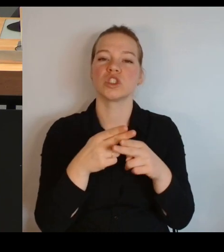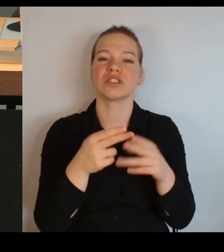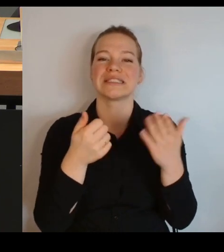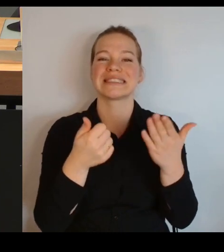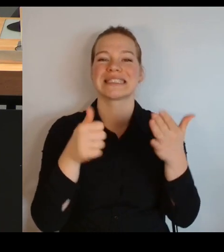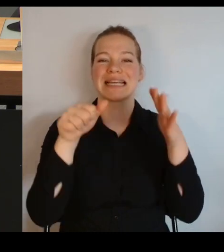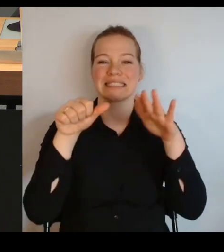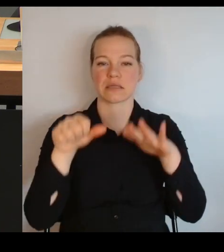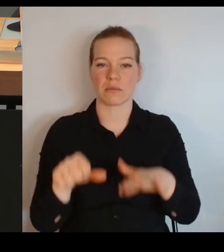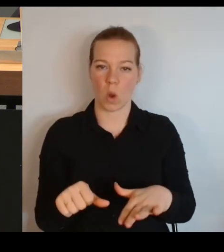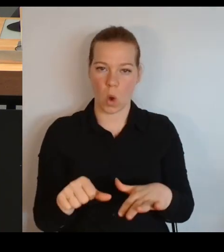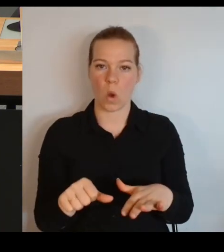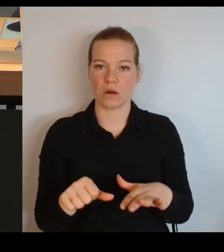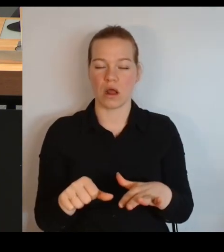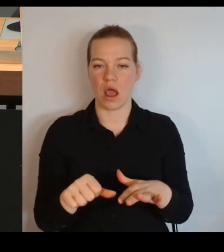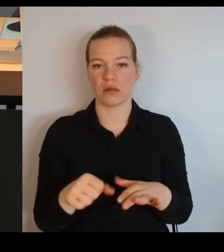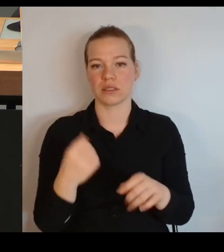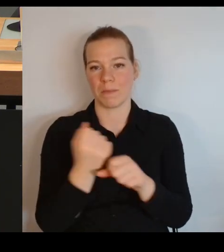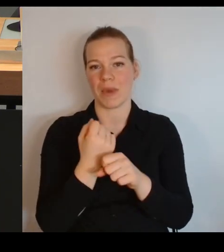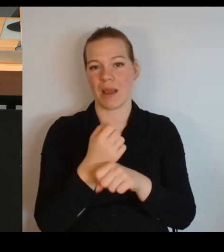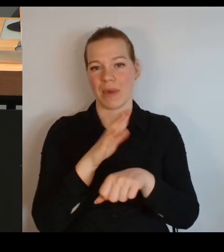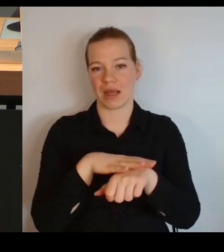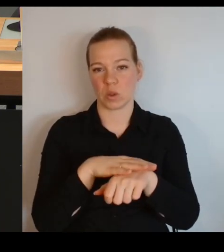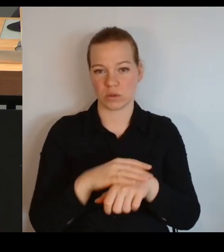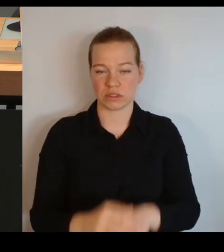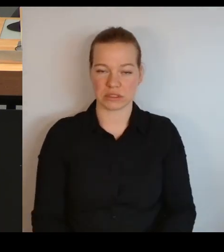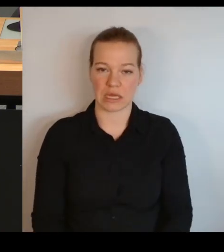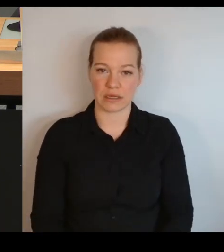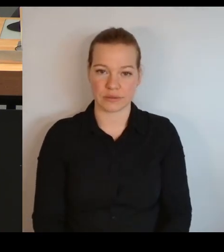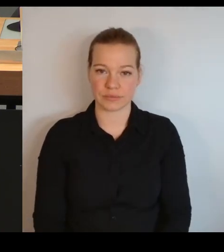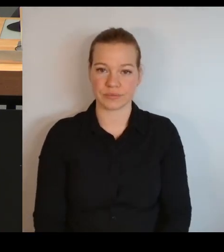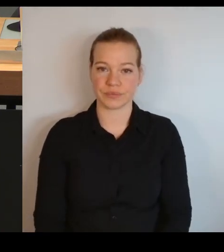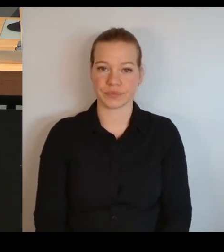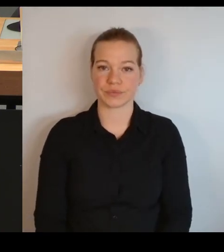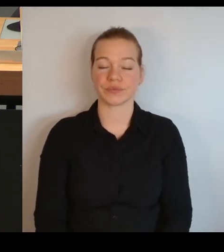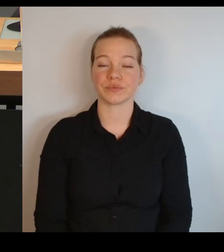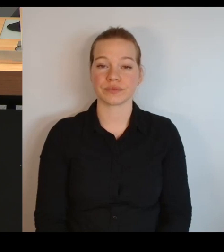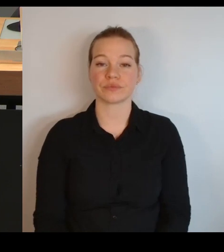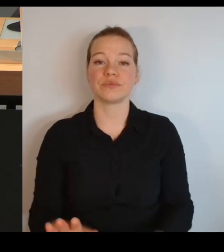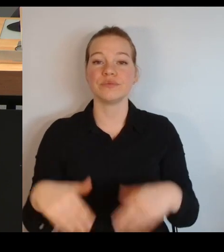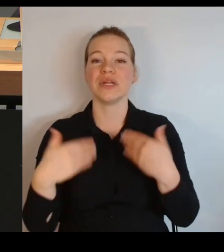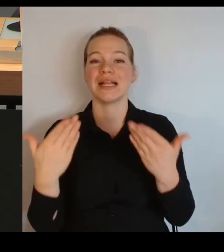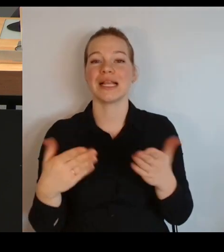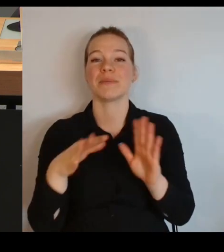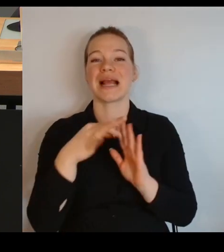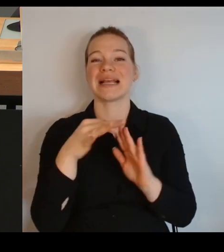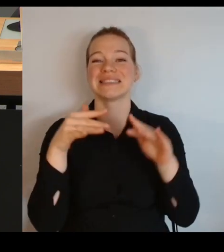Wir haben es schon gehört, in denen die Bearbeitung sogar bis zu 18 Monate dauert.